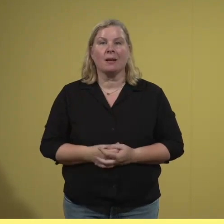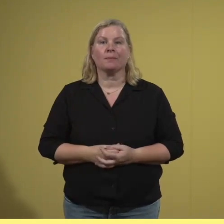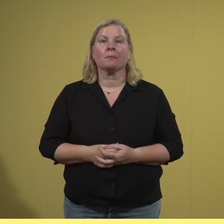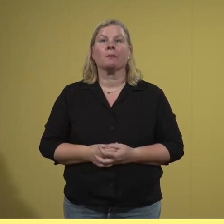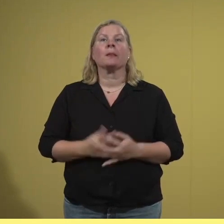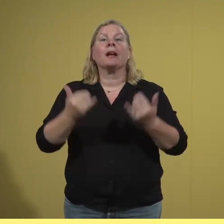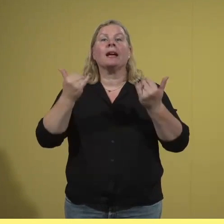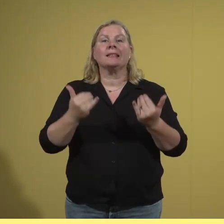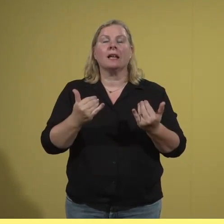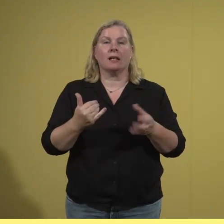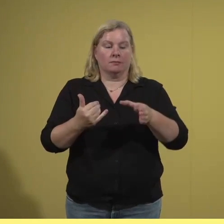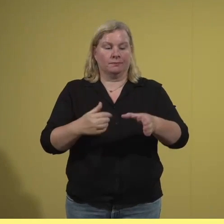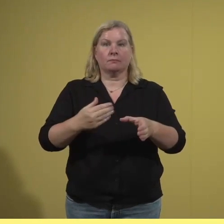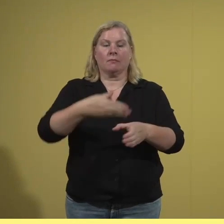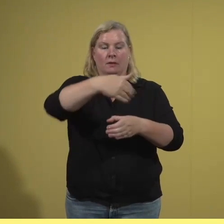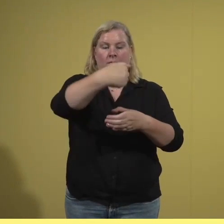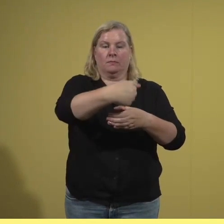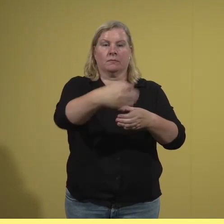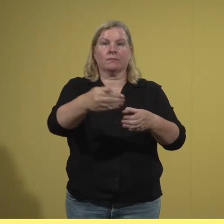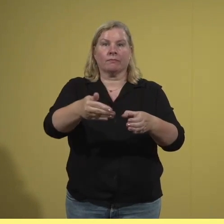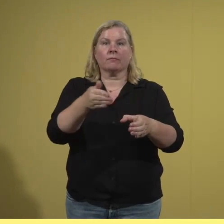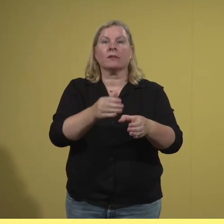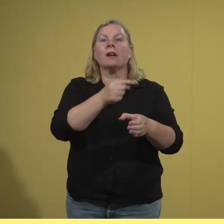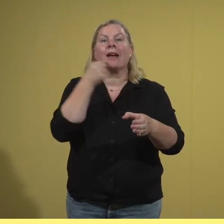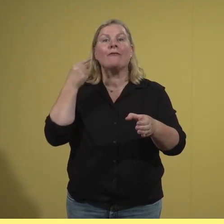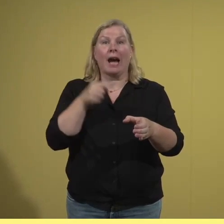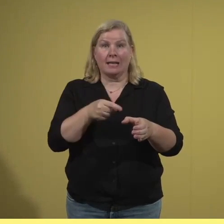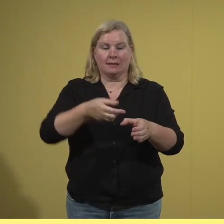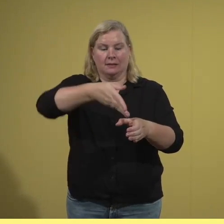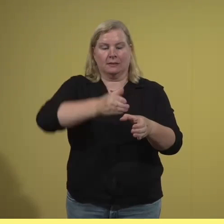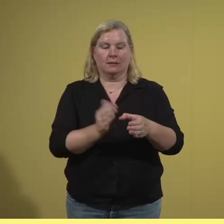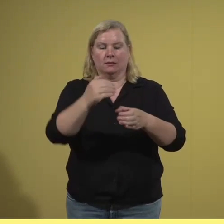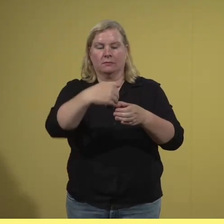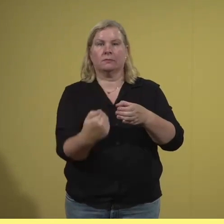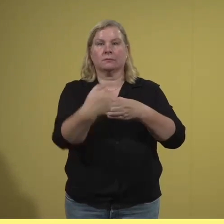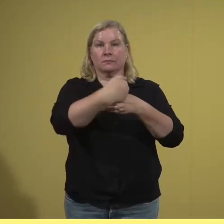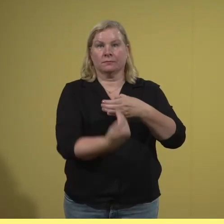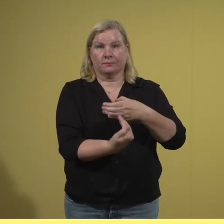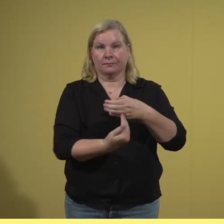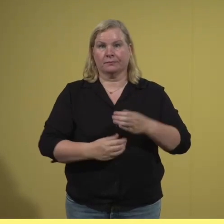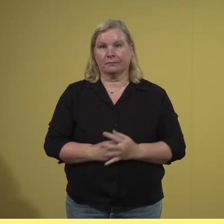Jetzt kannst du an den weißen Strängen aufschneiden.